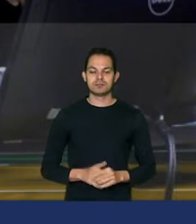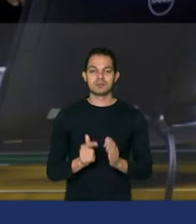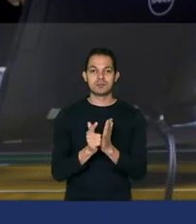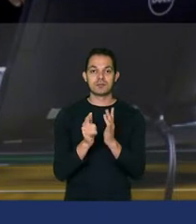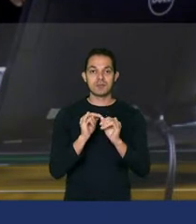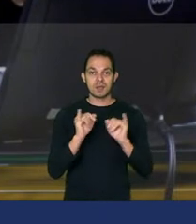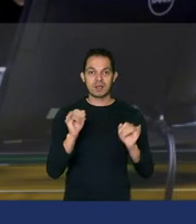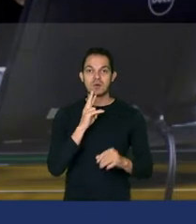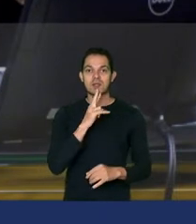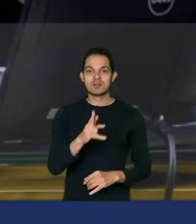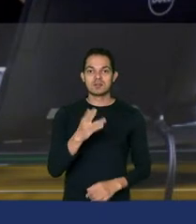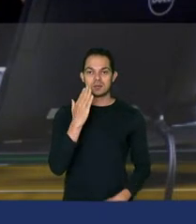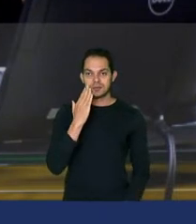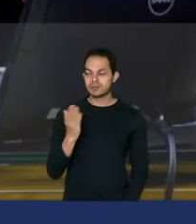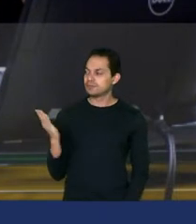ENCERRADA A VOTAÇÃO. -- [REPÓRTER]: VAMOS